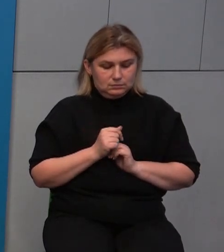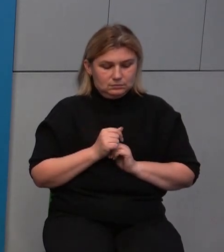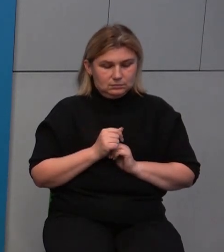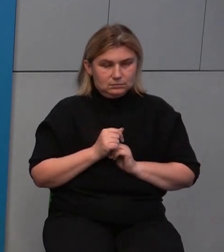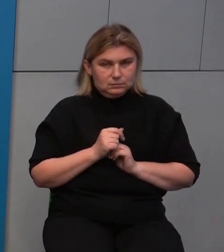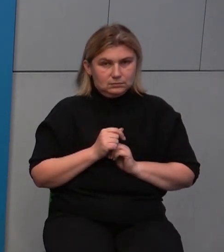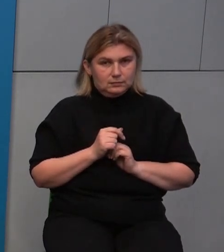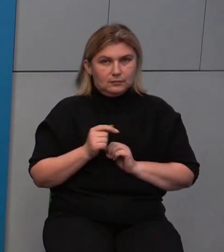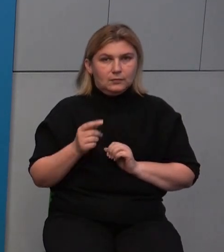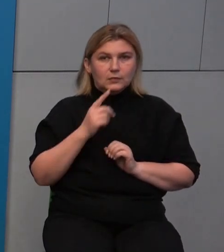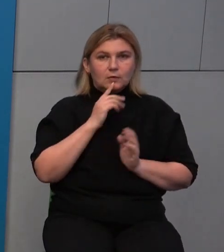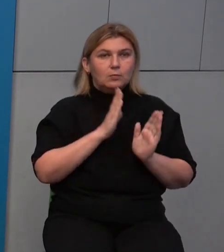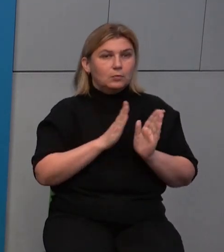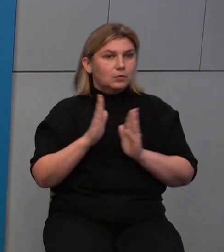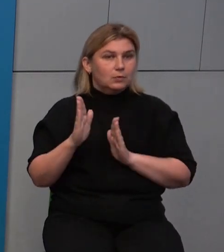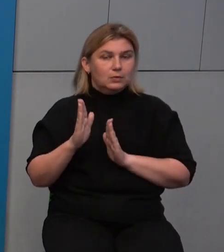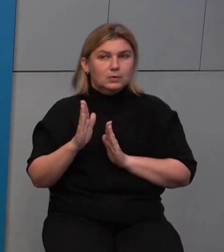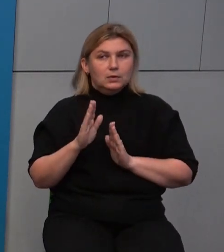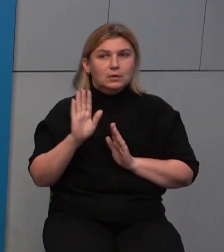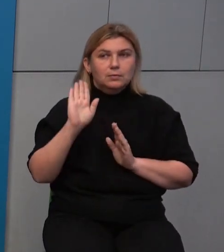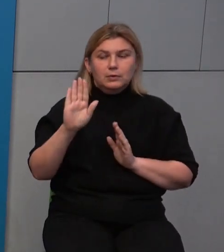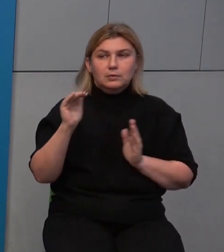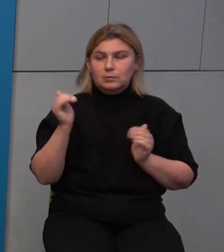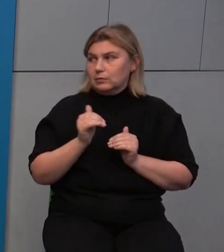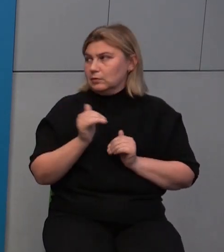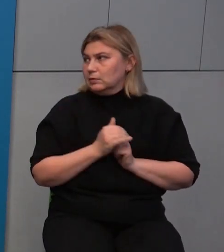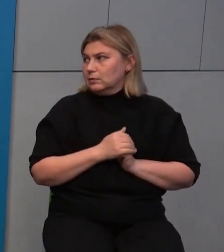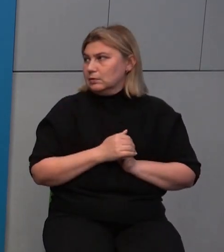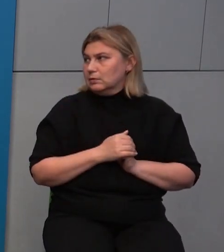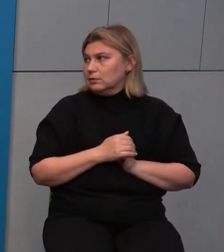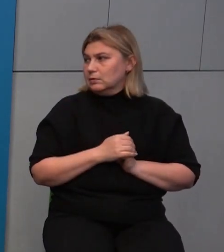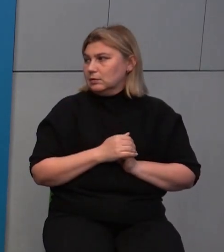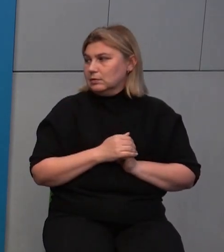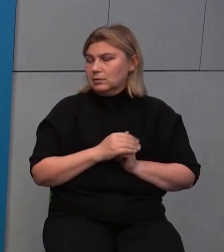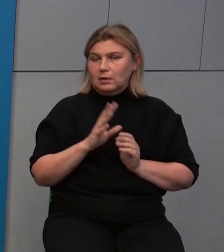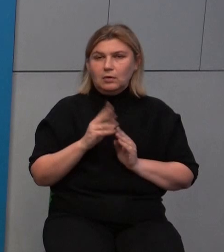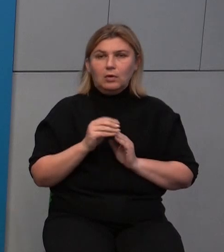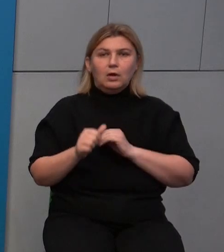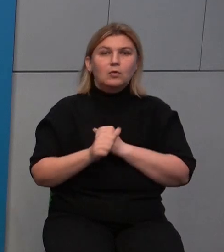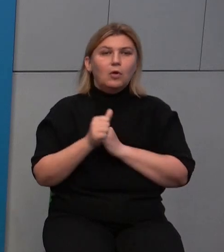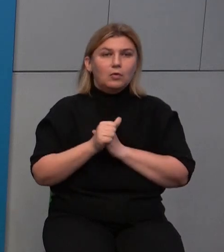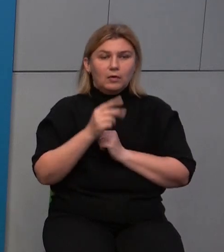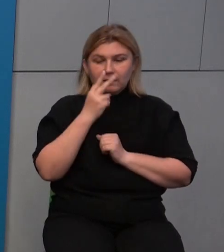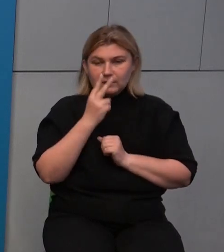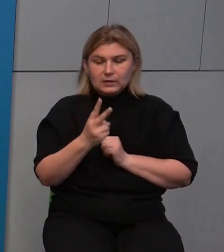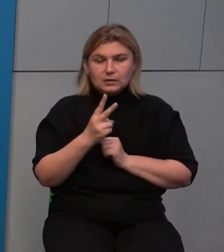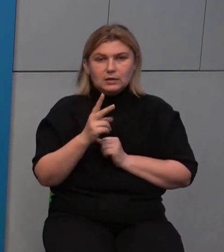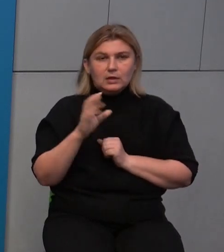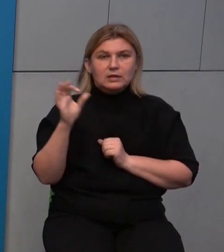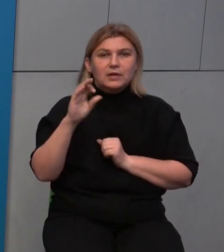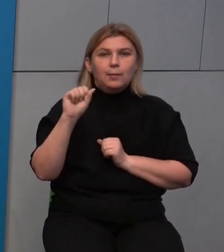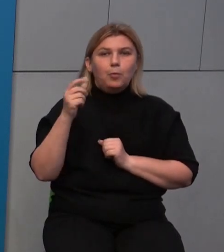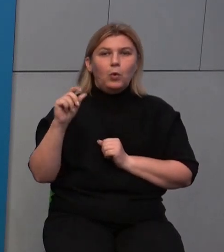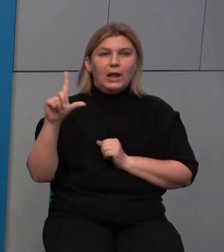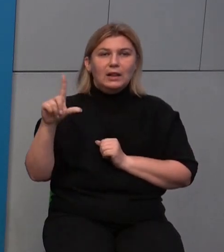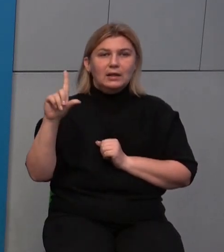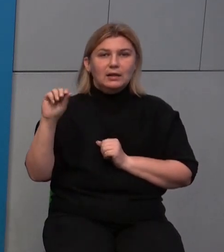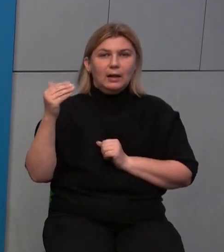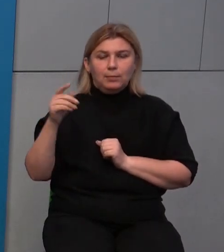przywołać do porządku, mieć taką możliwość. I ogólnie z tych dokumentów jasno wynika, że Samuel Lem w ogóle podał tam złe,